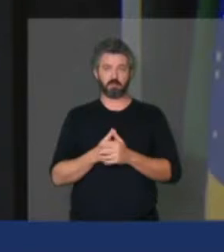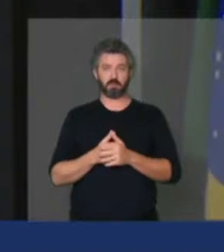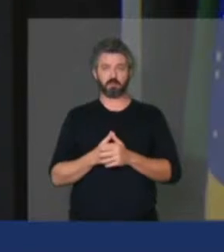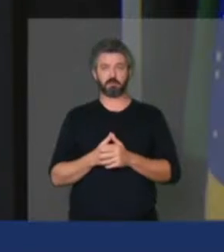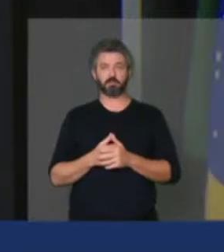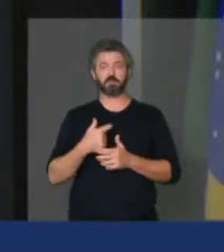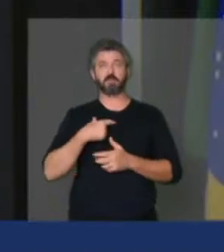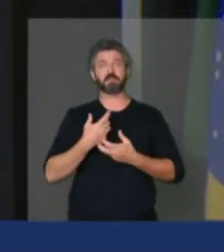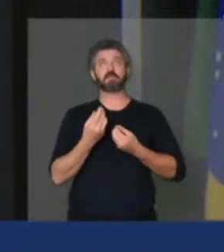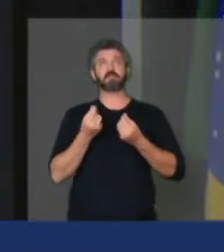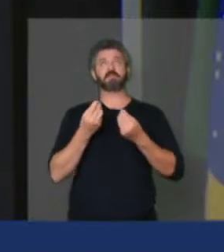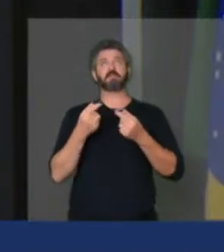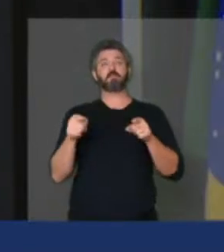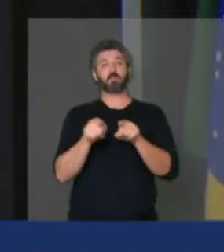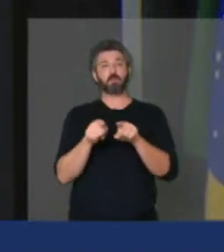SENSÍVEL TAMBÉM A ESSE PARCELAMENTO E O GOVERNO